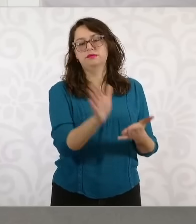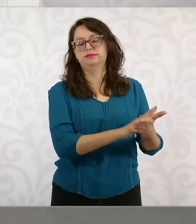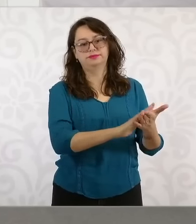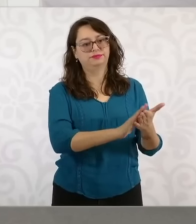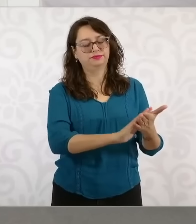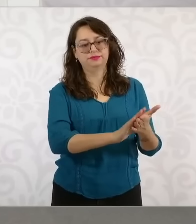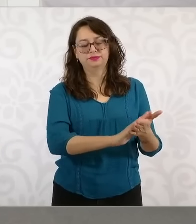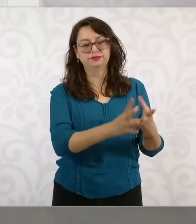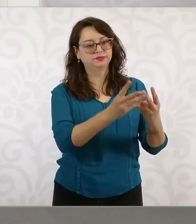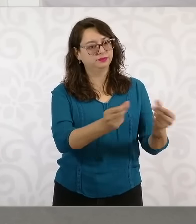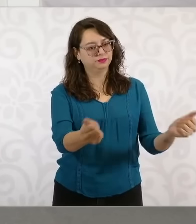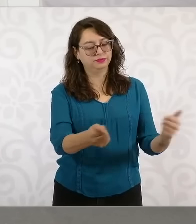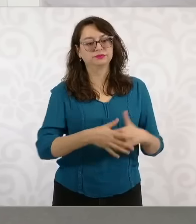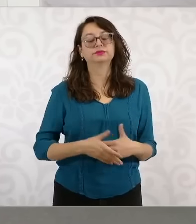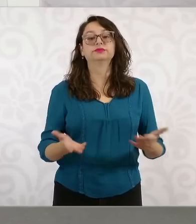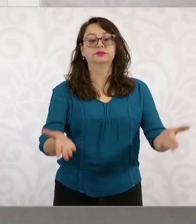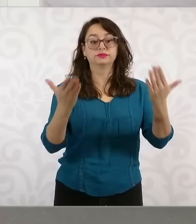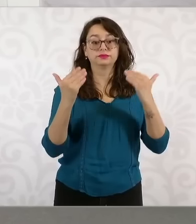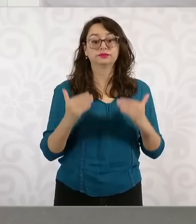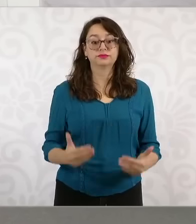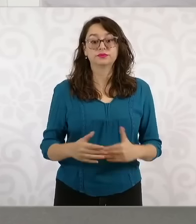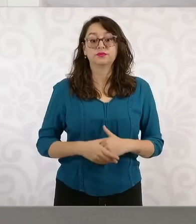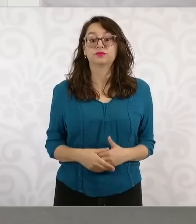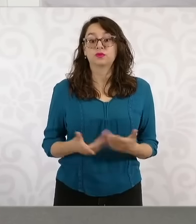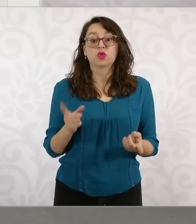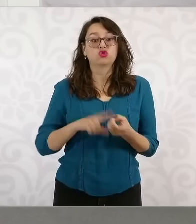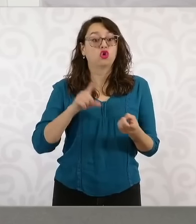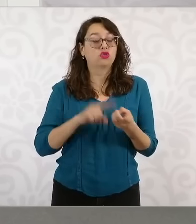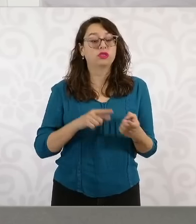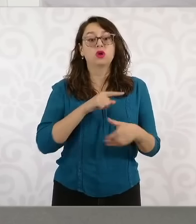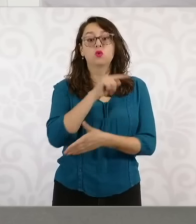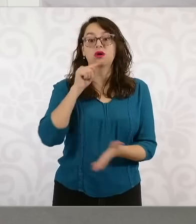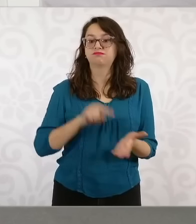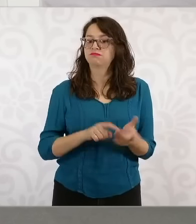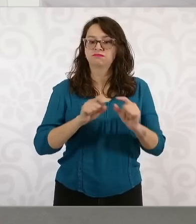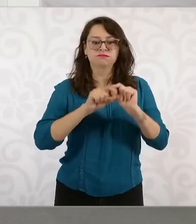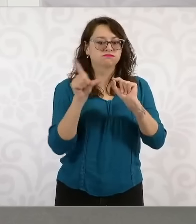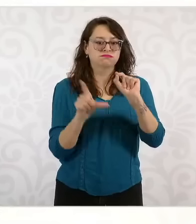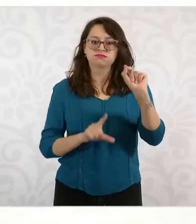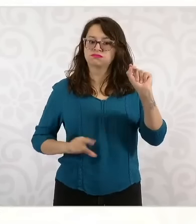por favor. Las mujeres están en todo el país. Este, ustedes pueden ver aquí en las láminas,